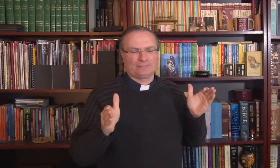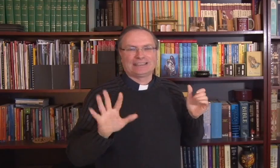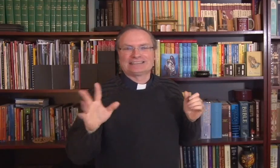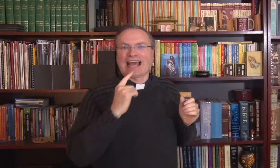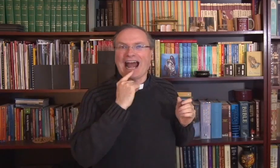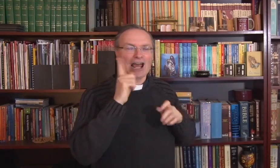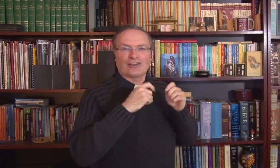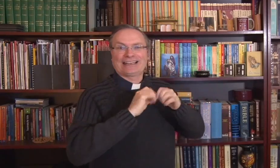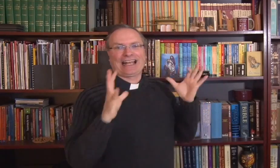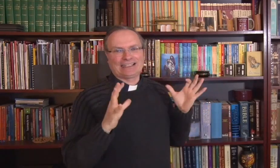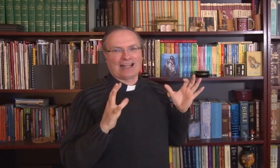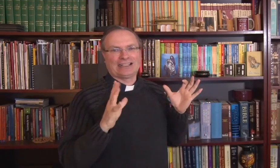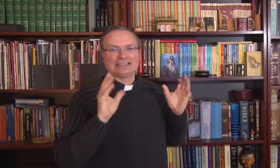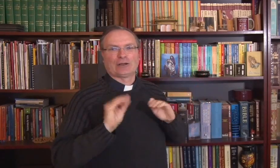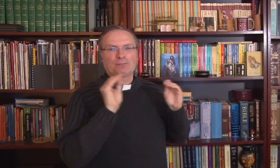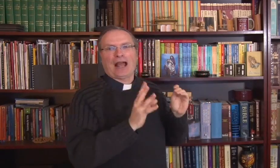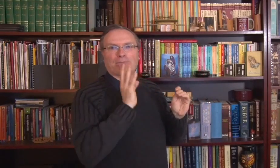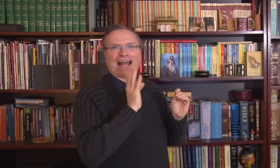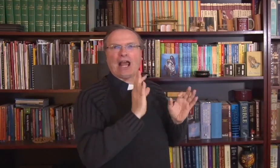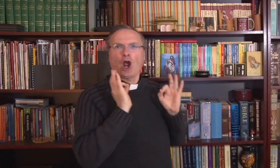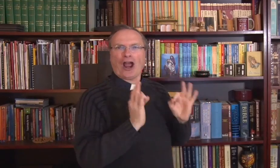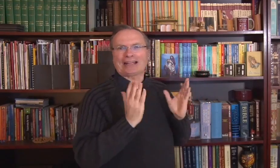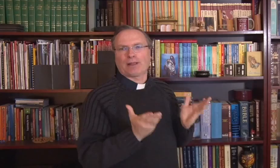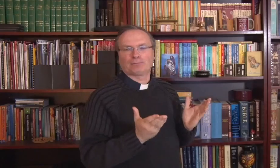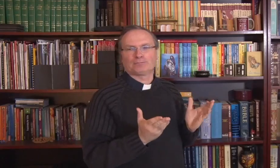sa langue se délia et il se mit à parler correctement.